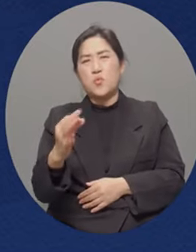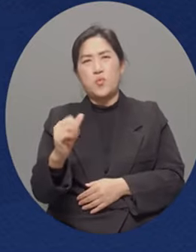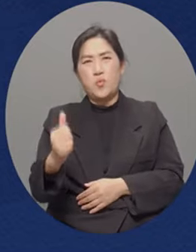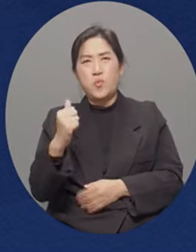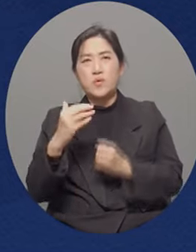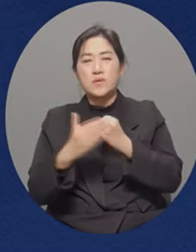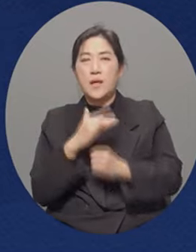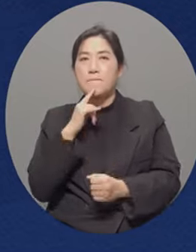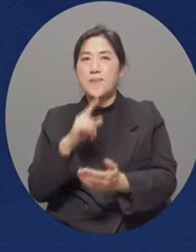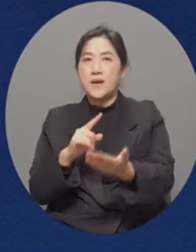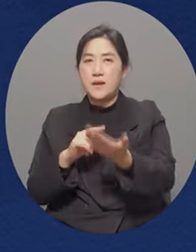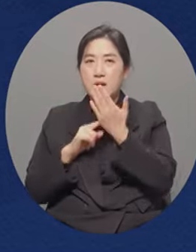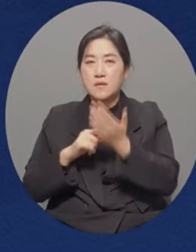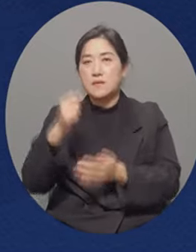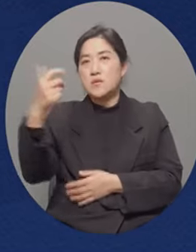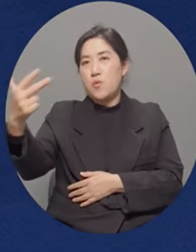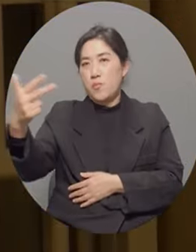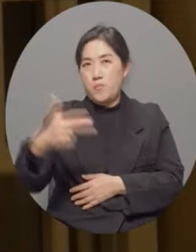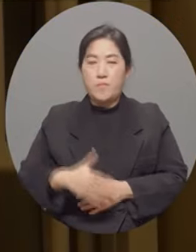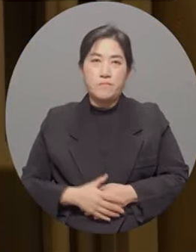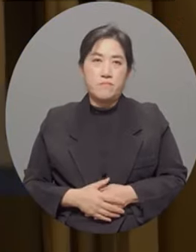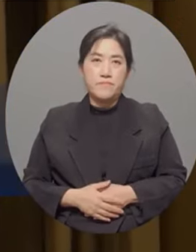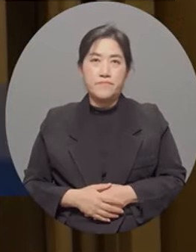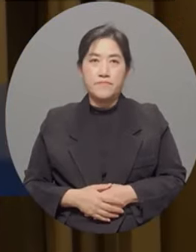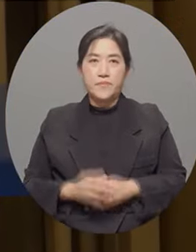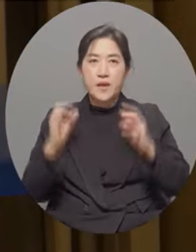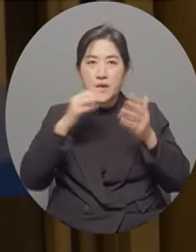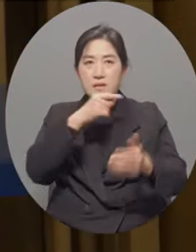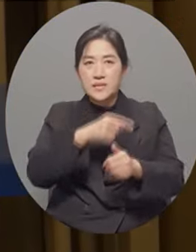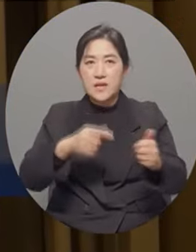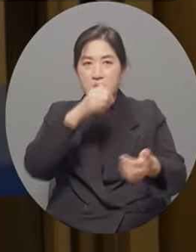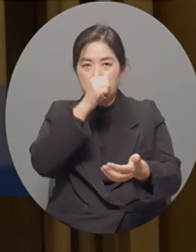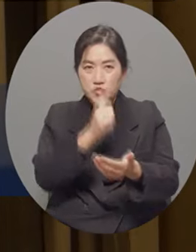범행 이유 중 하나로 경제적 어려움을 언급한 경우가 7건이었습니다.